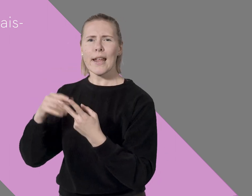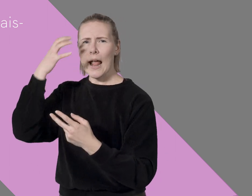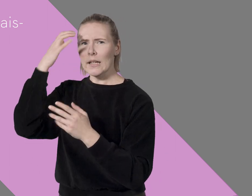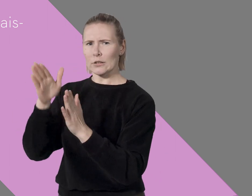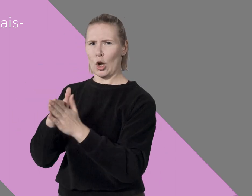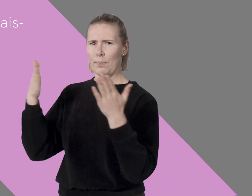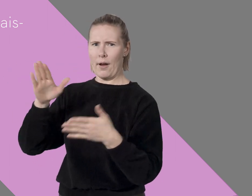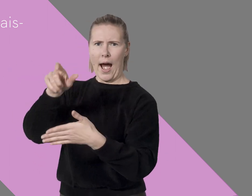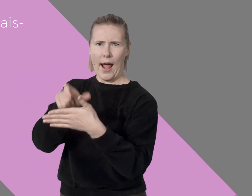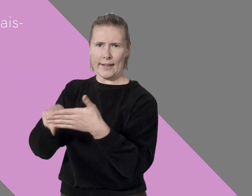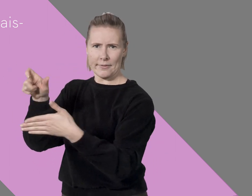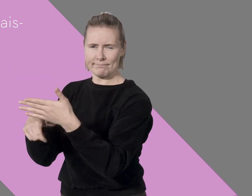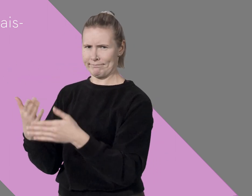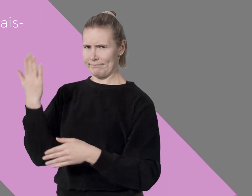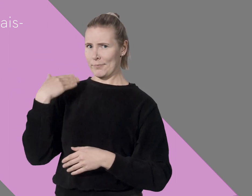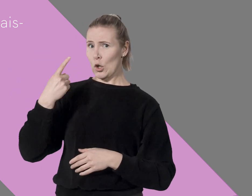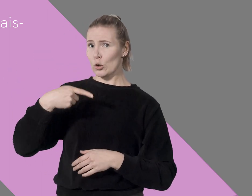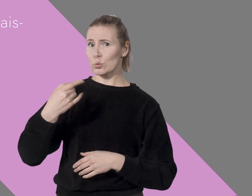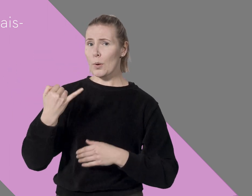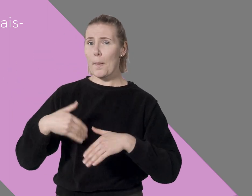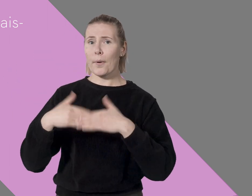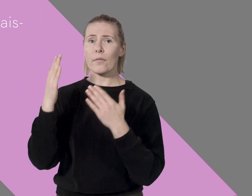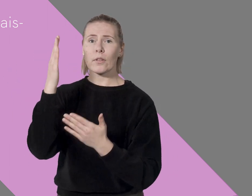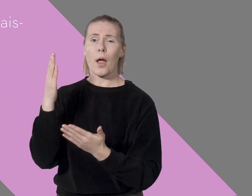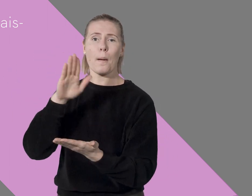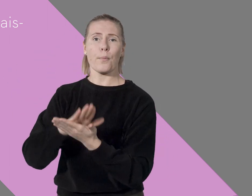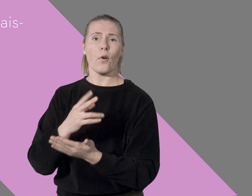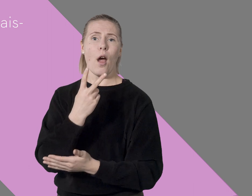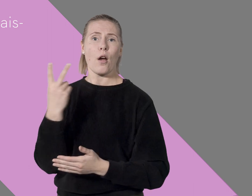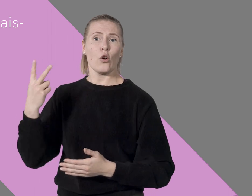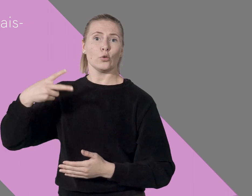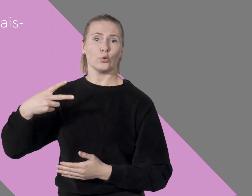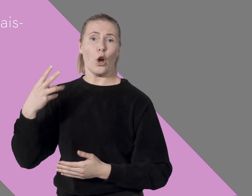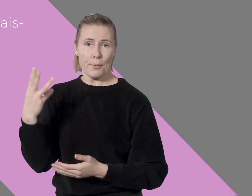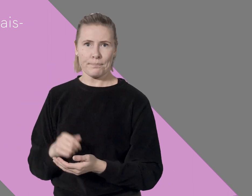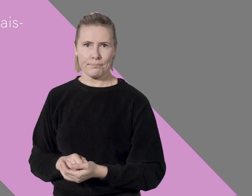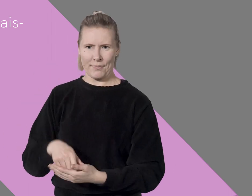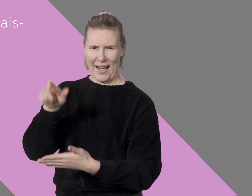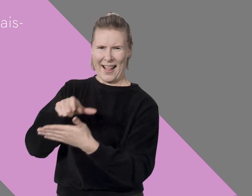ja Helsingin Sanomien artikkeleissa 16.1.2023 esitettyjä väitteitä -